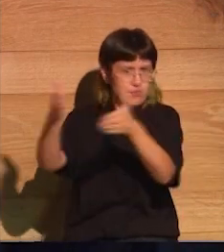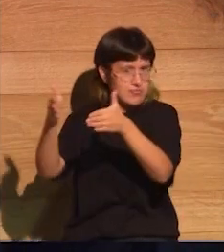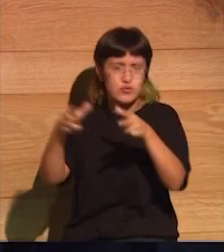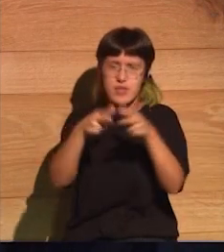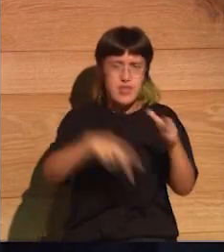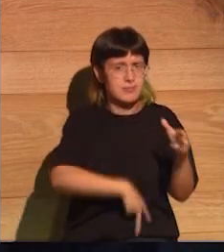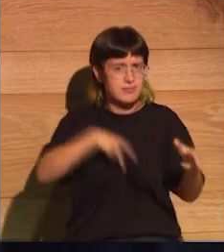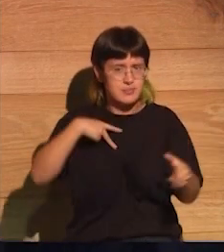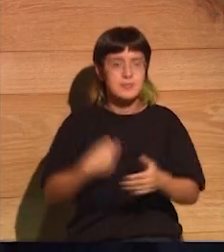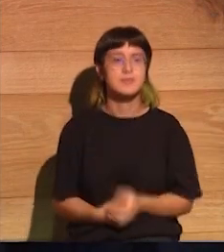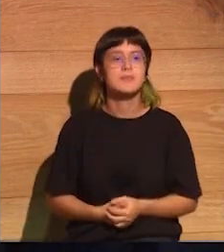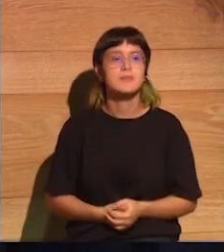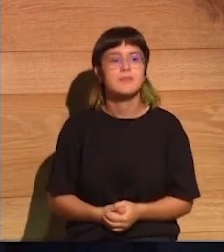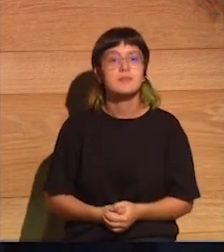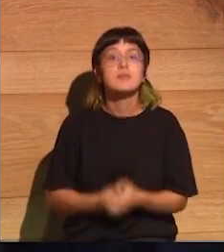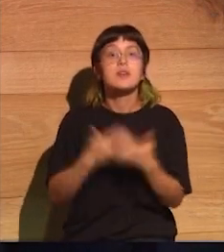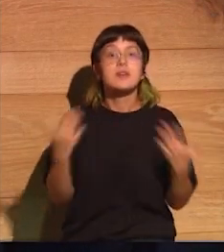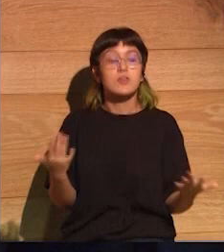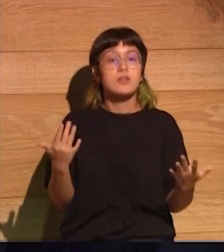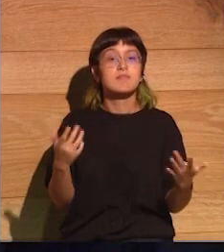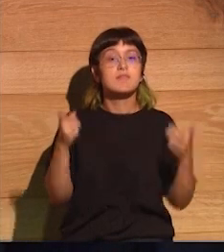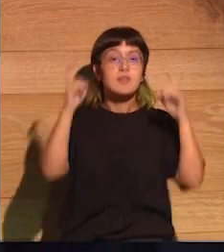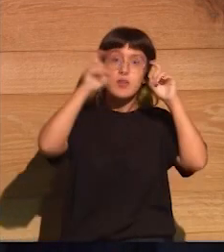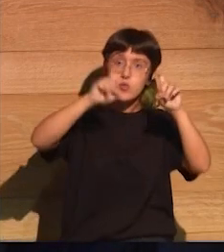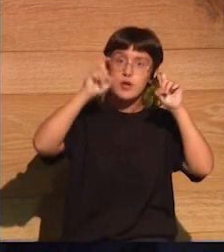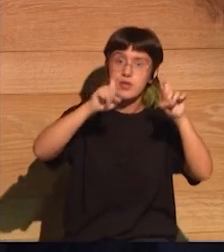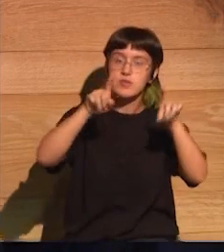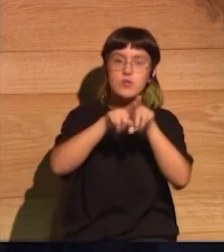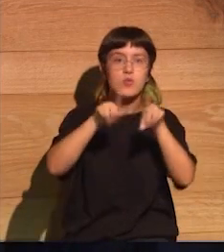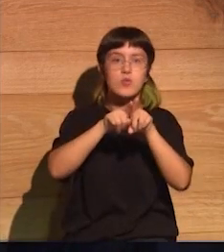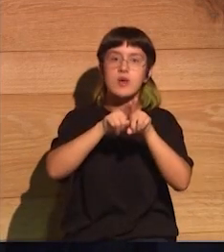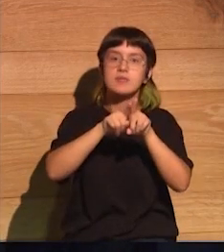y por tanto la educación es un factor absolutamente determinante.